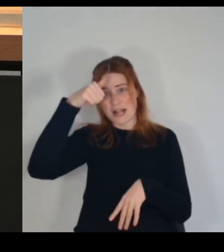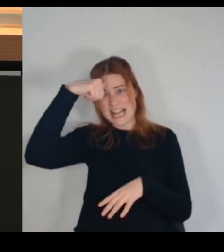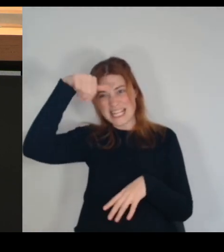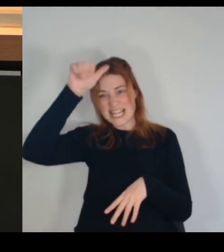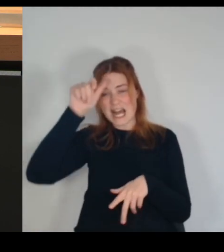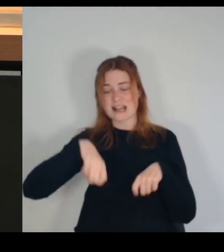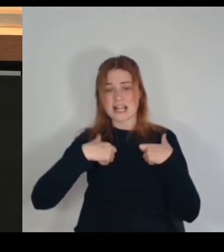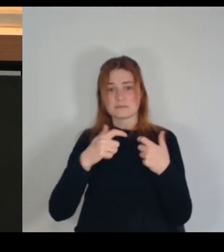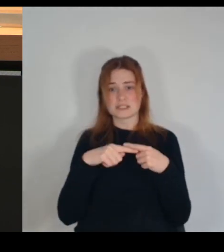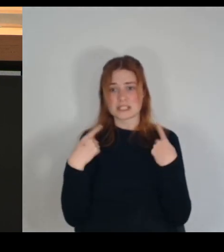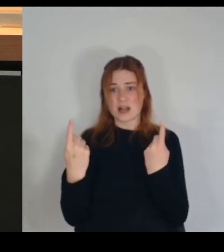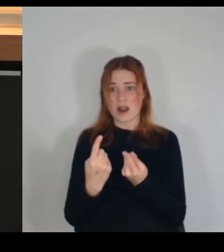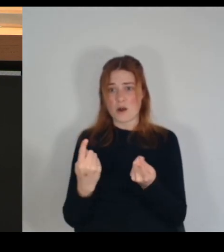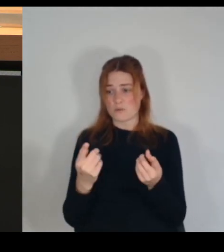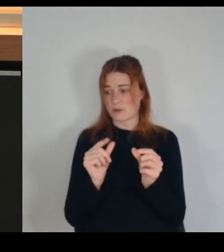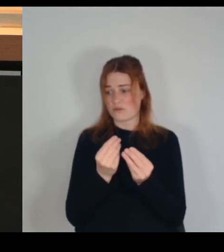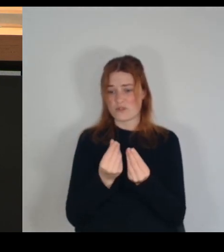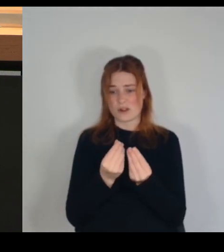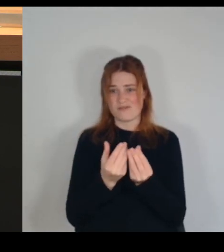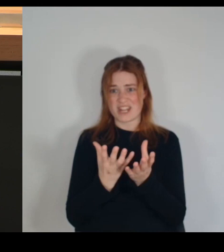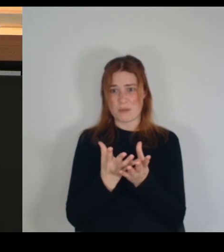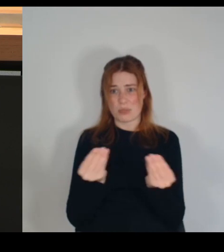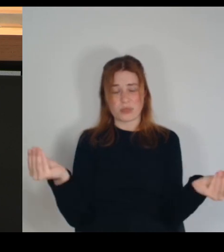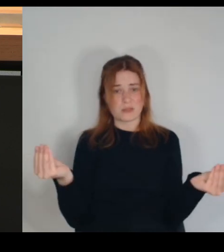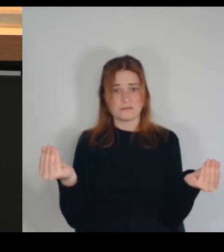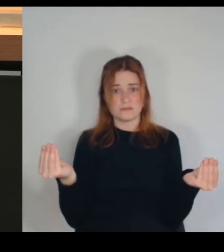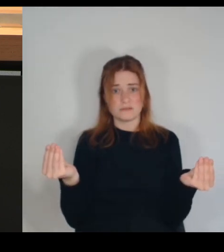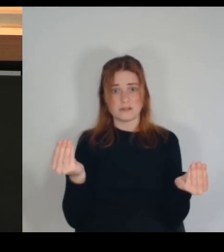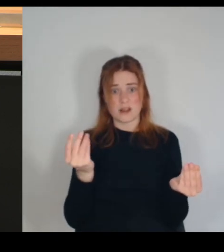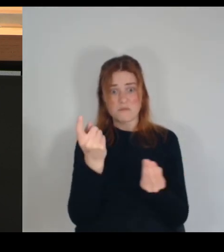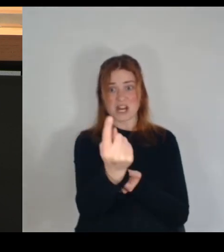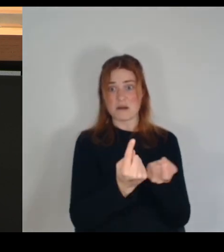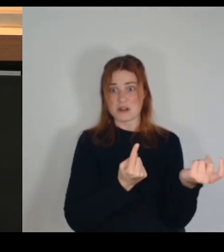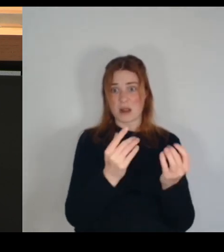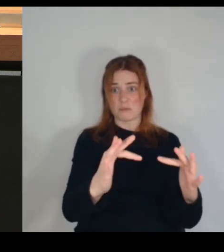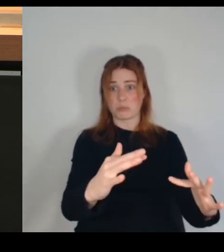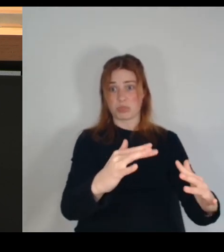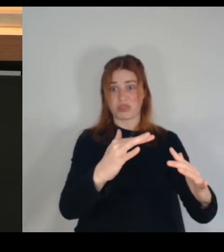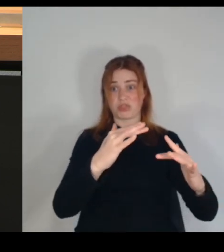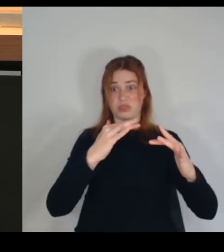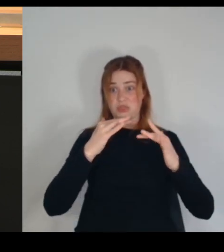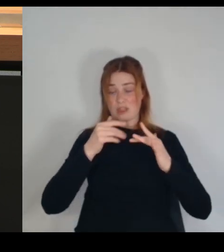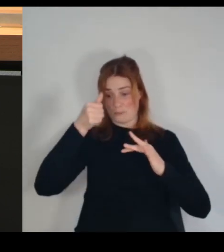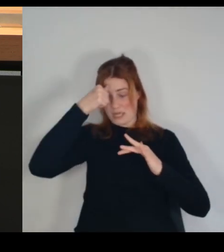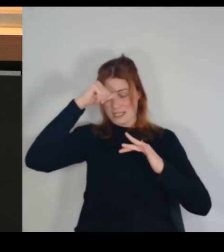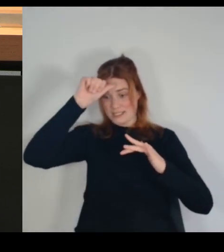Migranten den Raum füllen und immer weniger Berliner eine Wohnung finden. Wir wollen das ändern. Berliner, die die